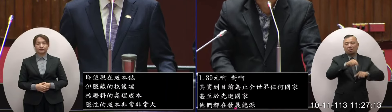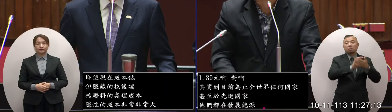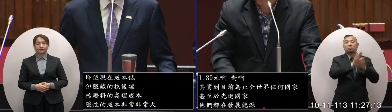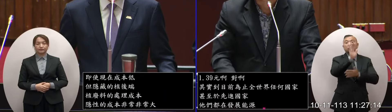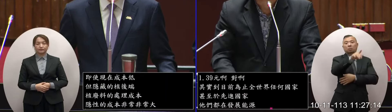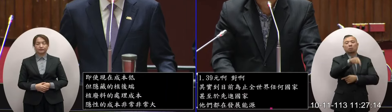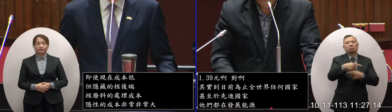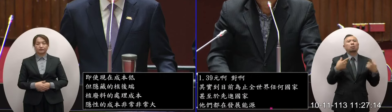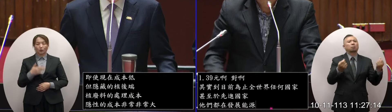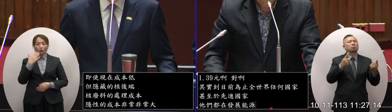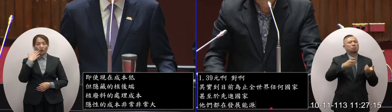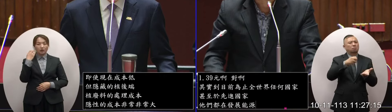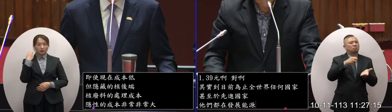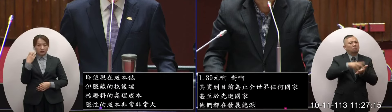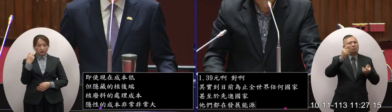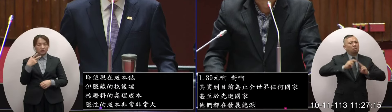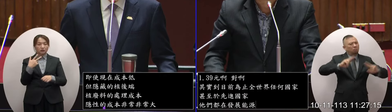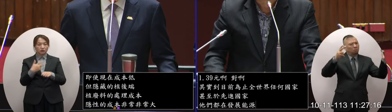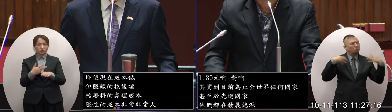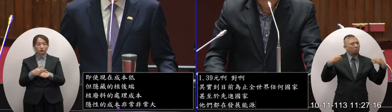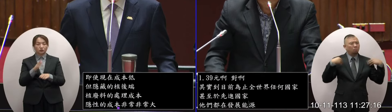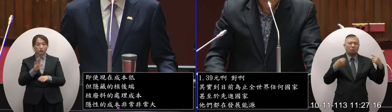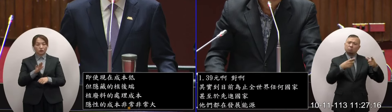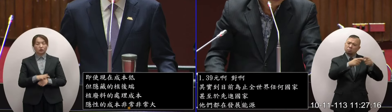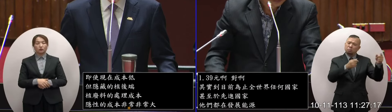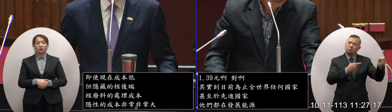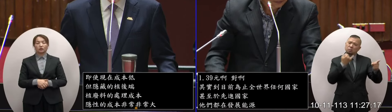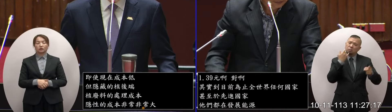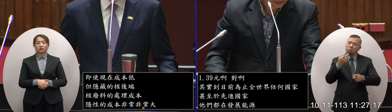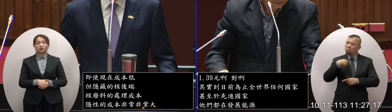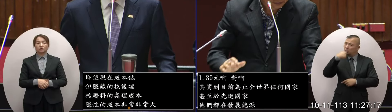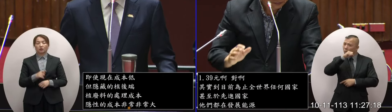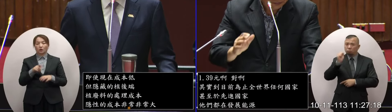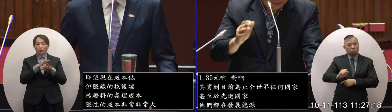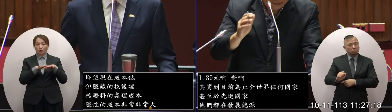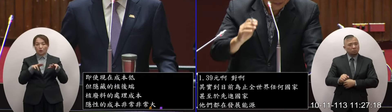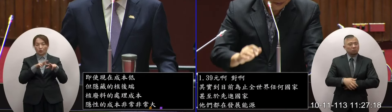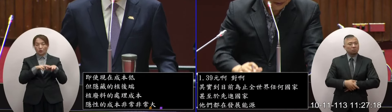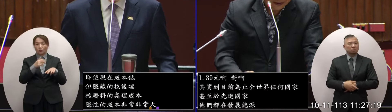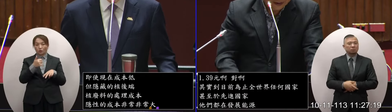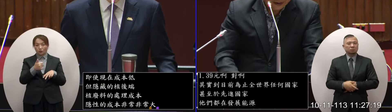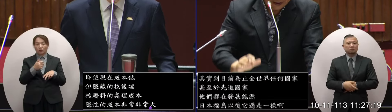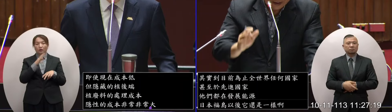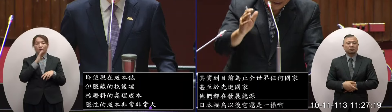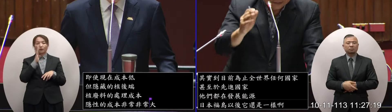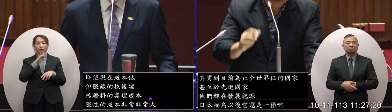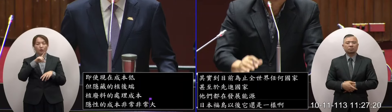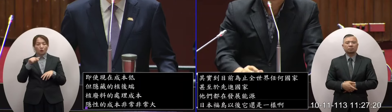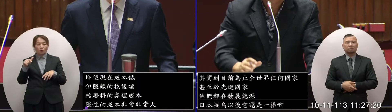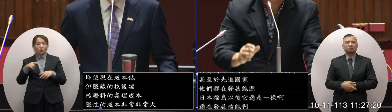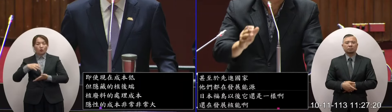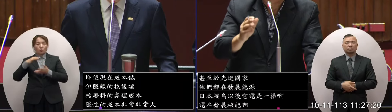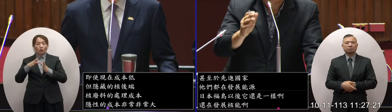如果有新的核能技術 新的核能技術 沒有安全的顧慮沒有核廢料的 處理我們絕對願意積極的